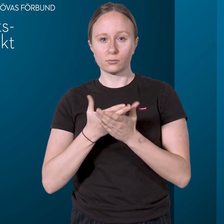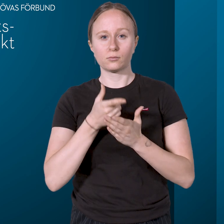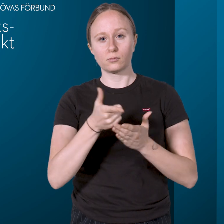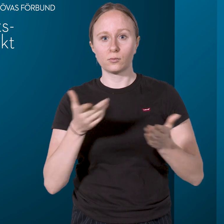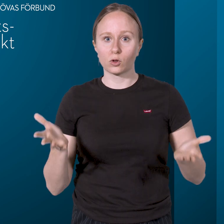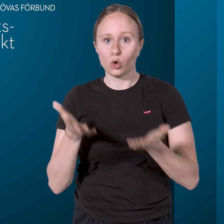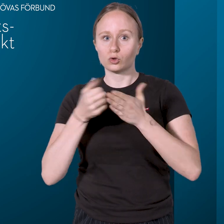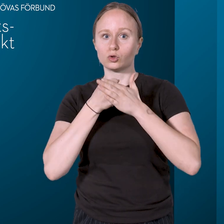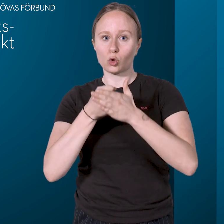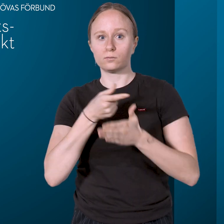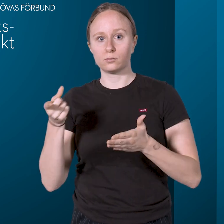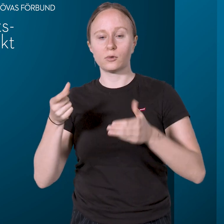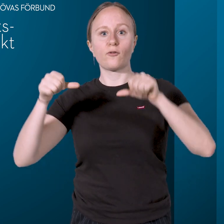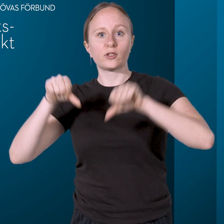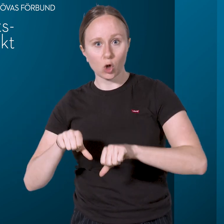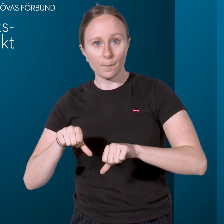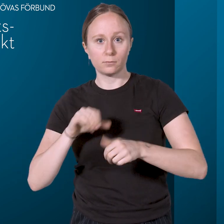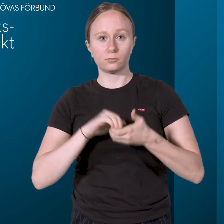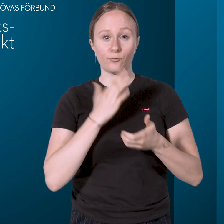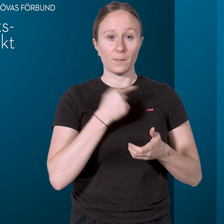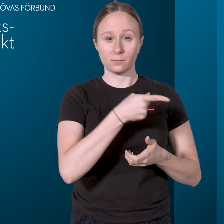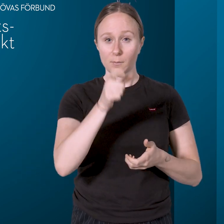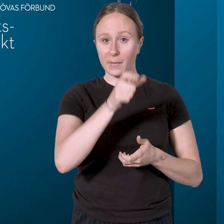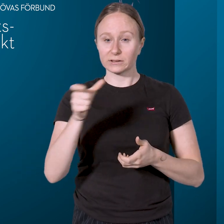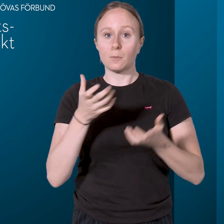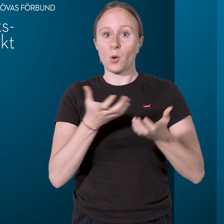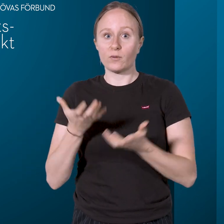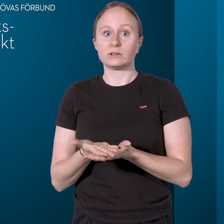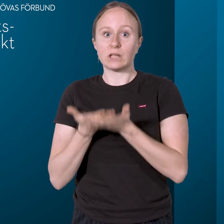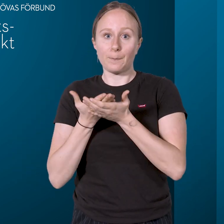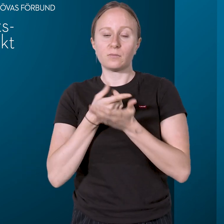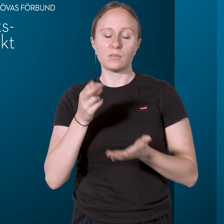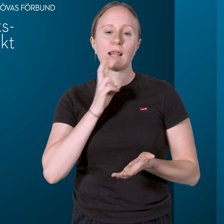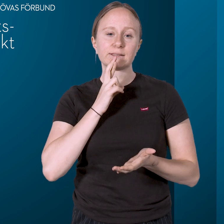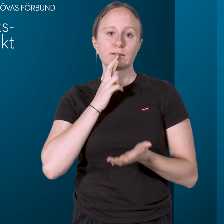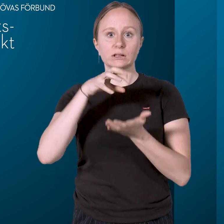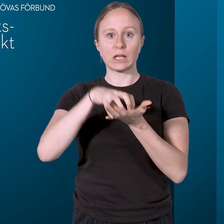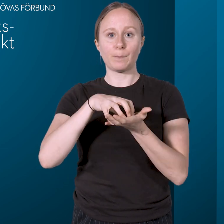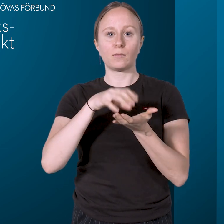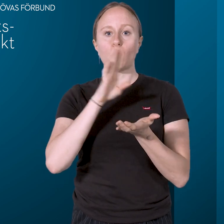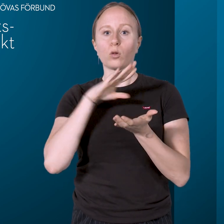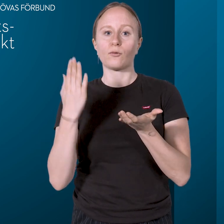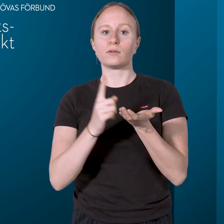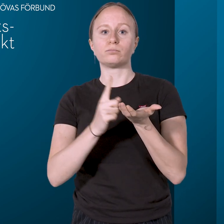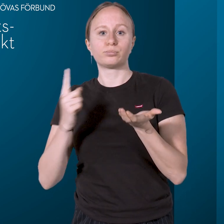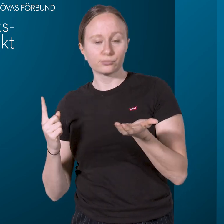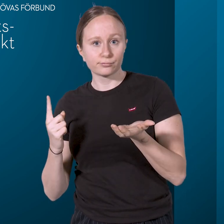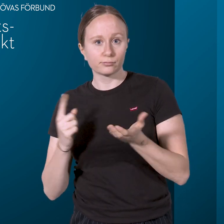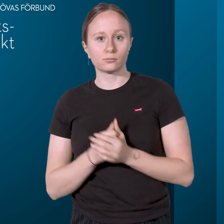när det sker försämring av lågtröskelstöd och människor som behöver hjälp - riskerar att hamna utanför samhället.